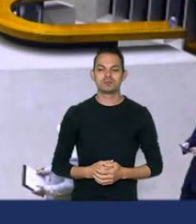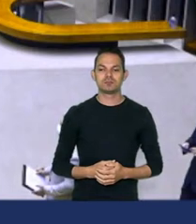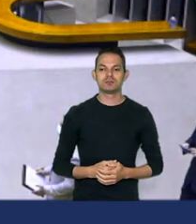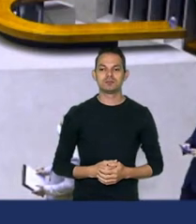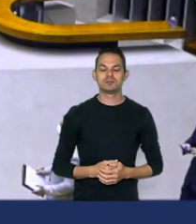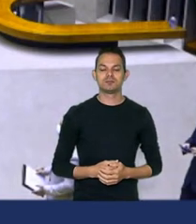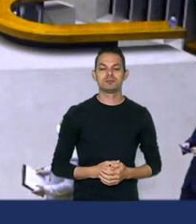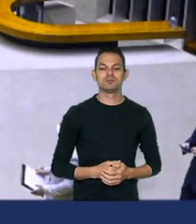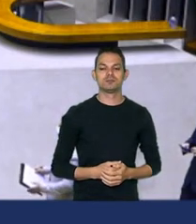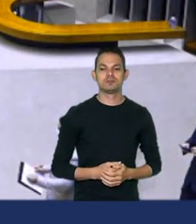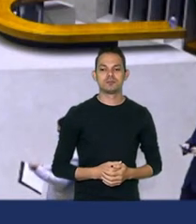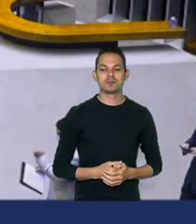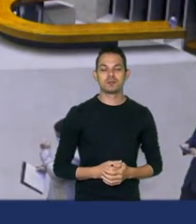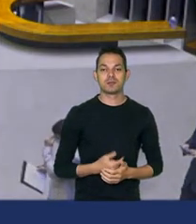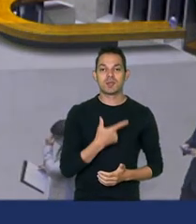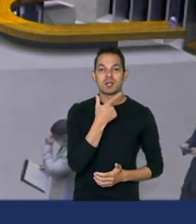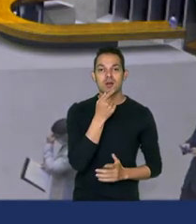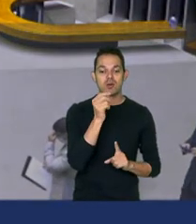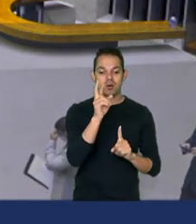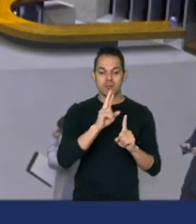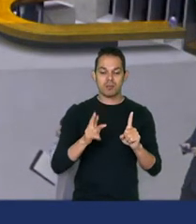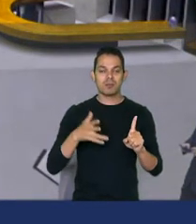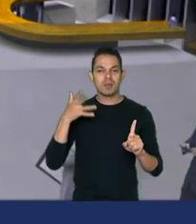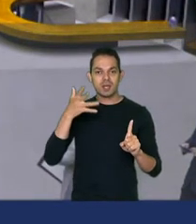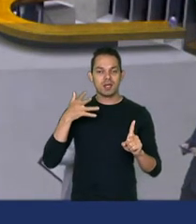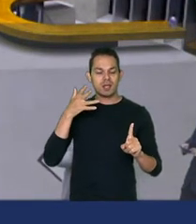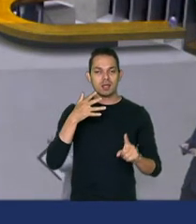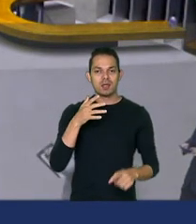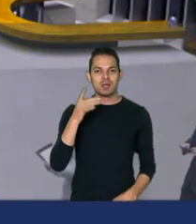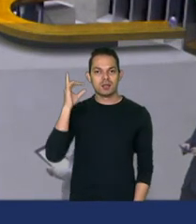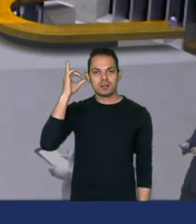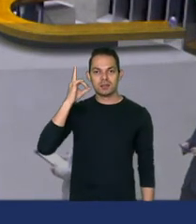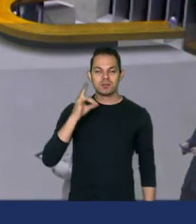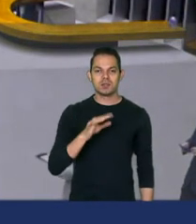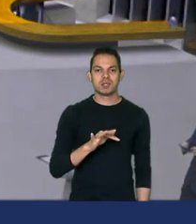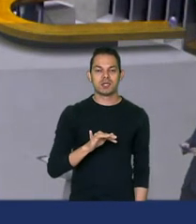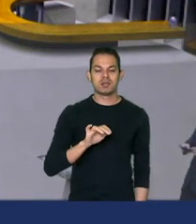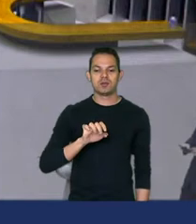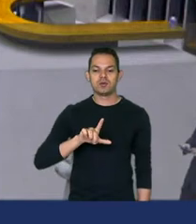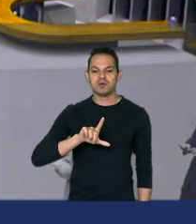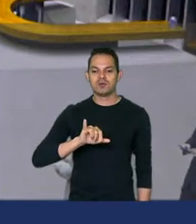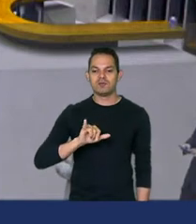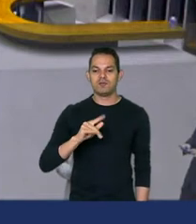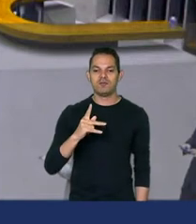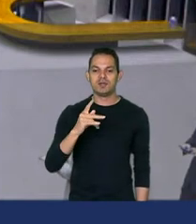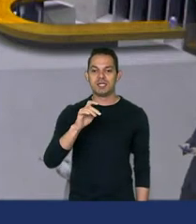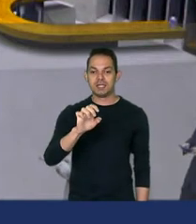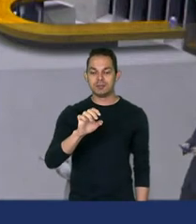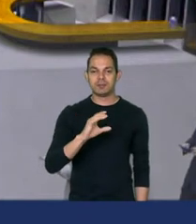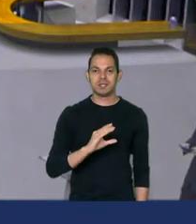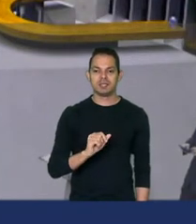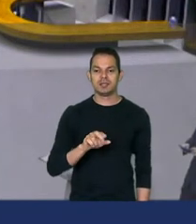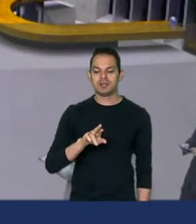ÚLTIMO LUGAR NESSE QUESITO TURÍSTICO. [REPÓRTER]: OUVIMOS O RELATOR DA PROPOSTA, DEPUTADO FELIPE CARRERAS. EM APRECIAÇÃO NESTE MOMENTO O